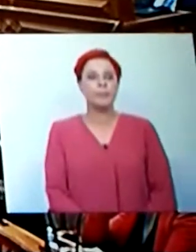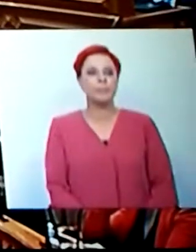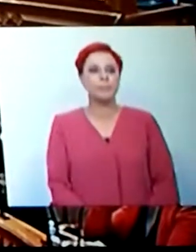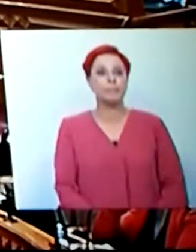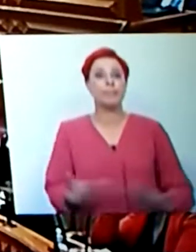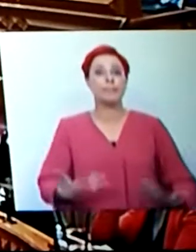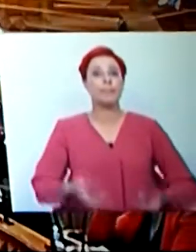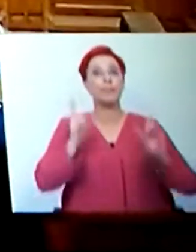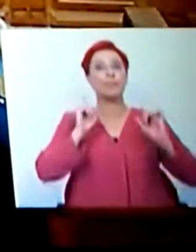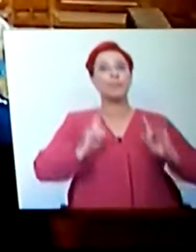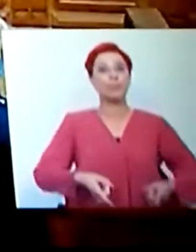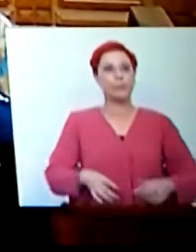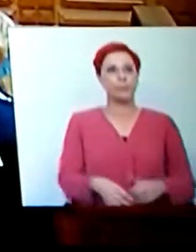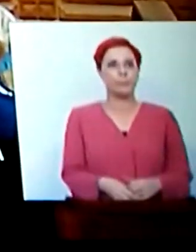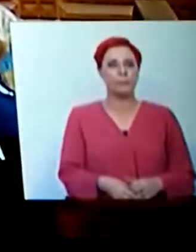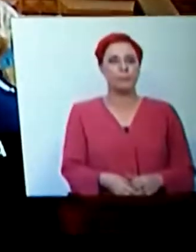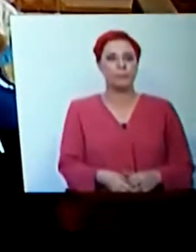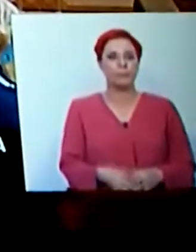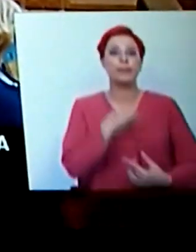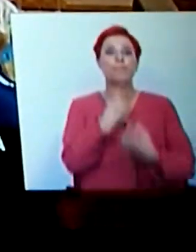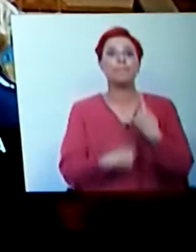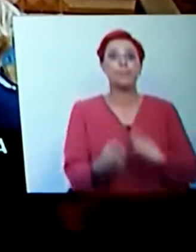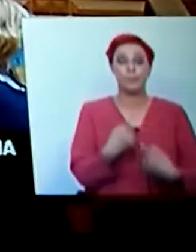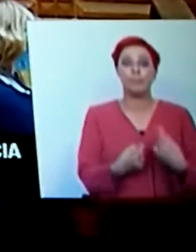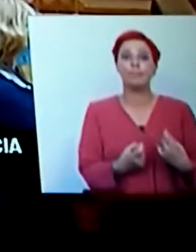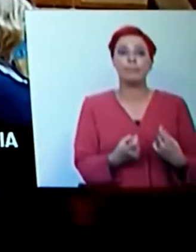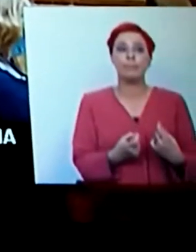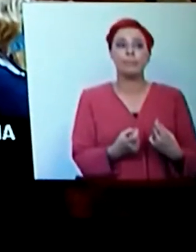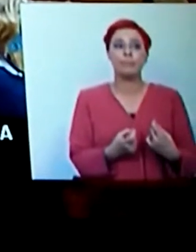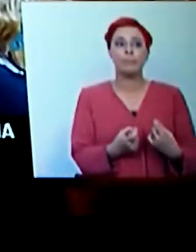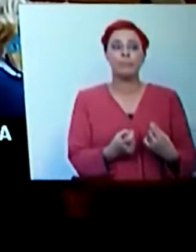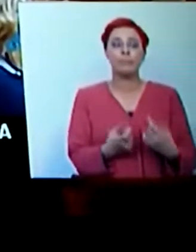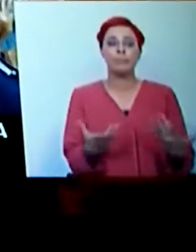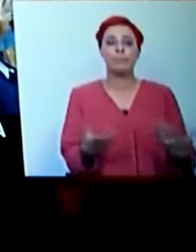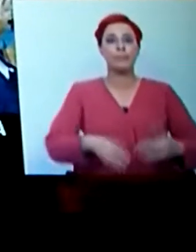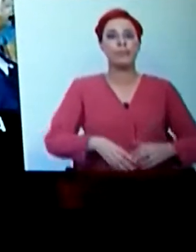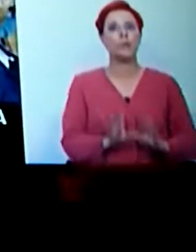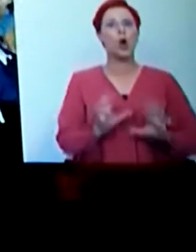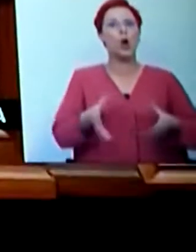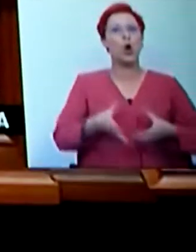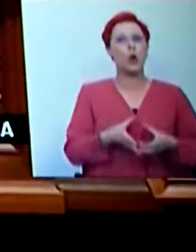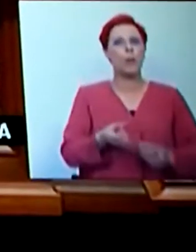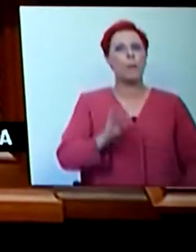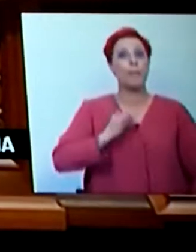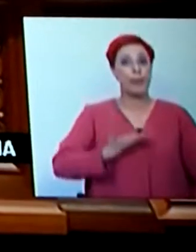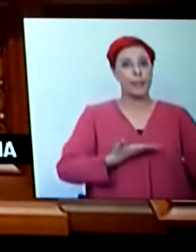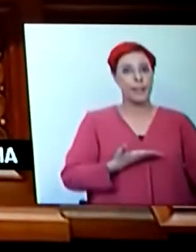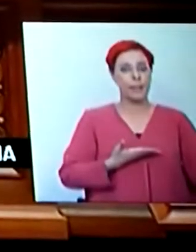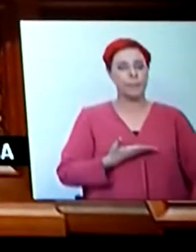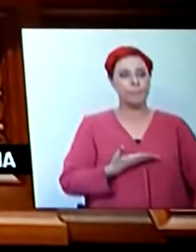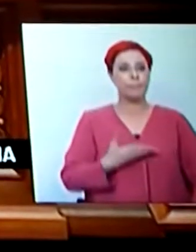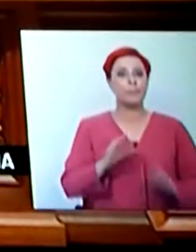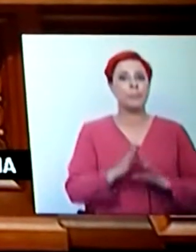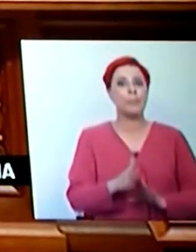e vamos enton passar ache questões por parte do... guru, pr'a lamentar, do PSD nesta primeira ronda